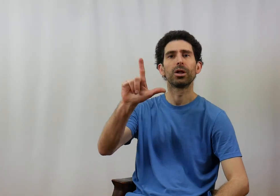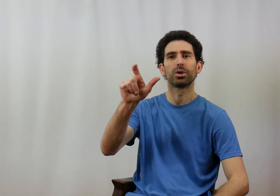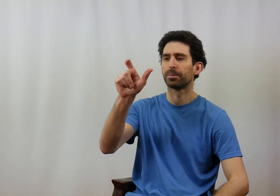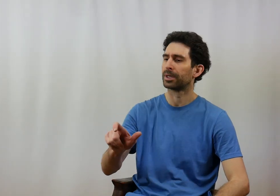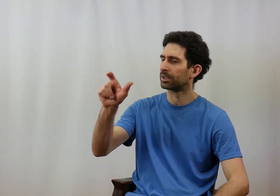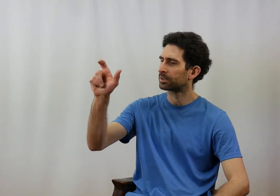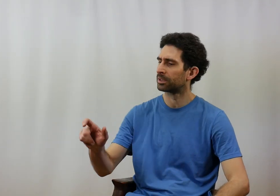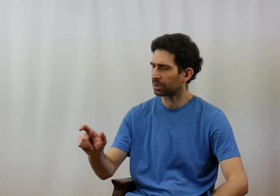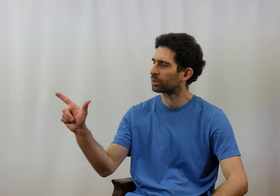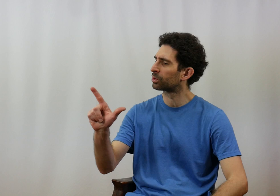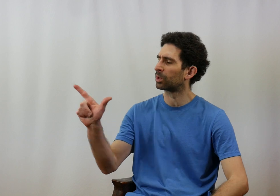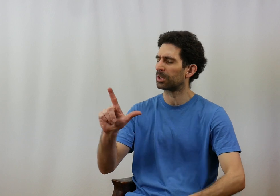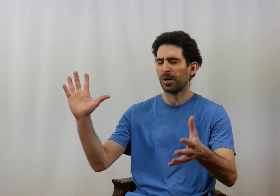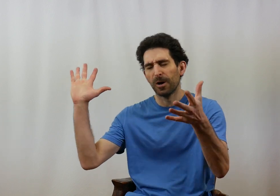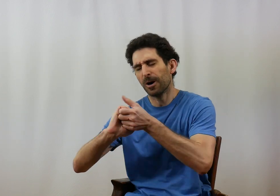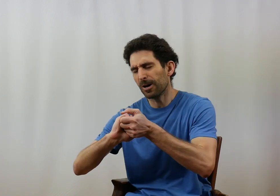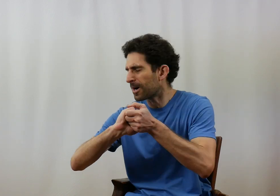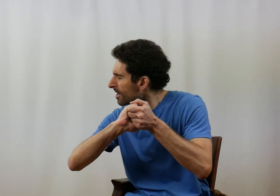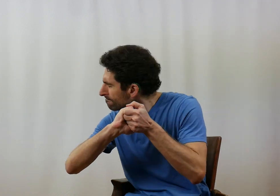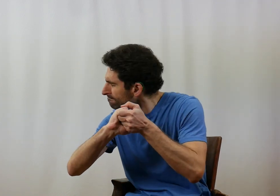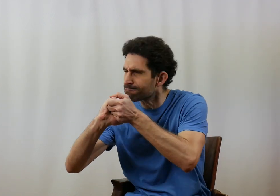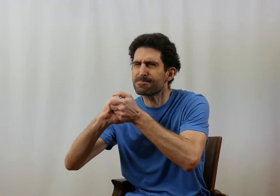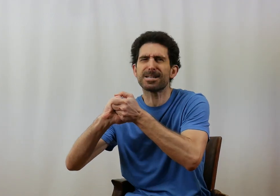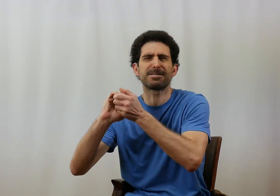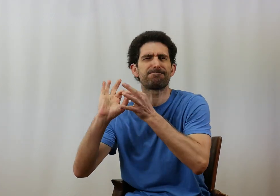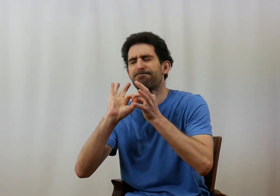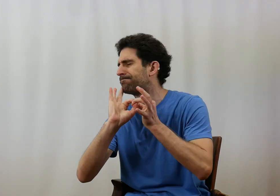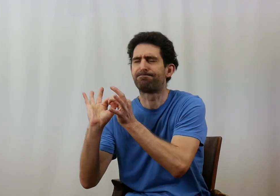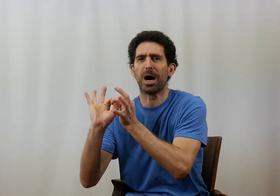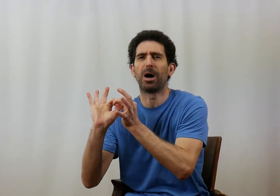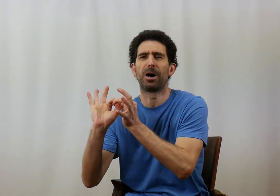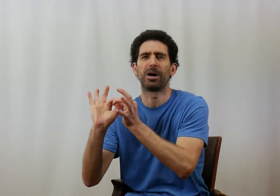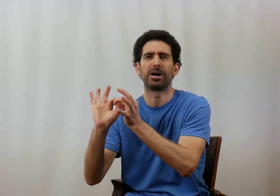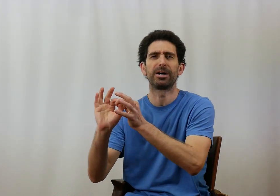Deux personnes sont liées par une très forte amitié.